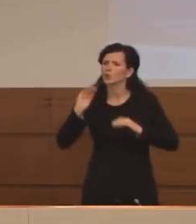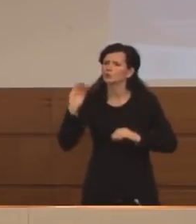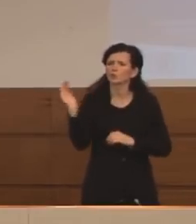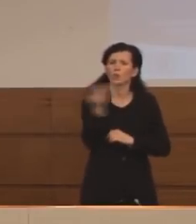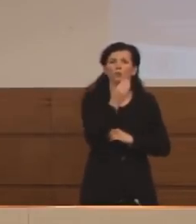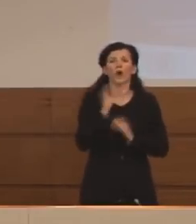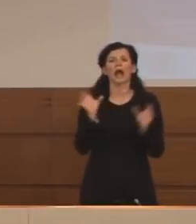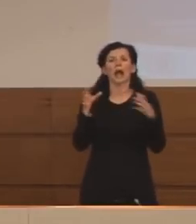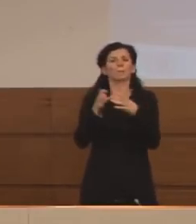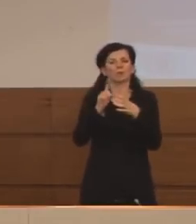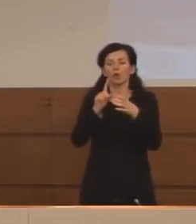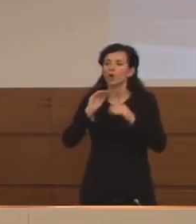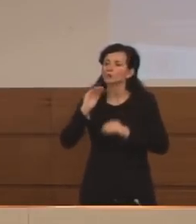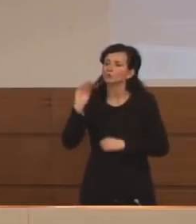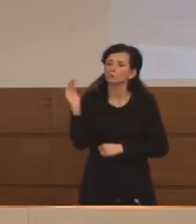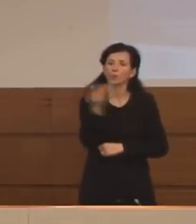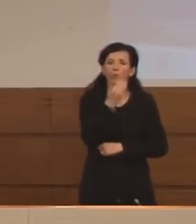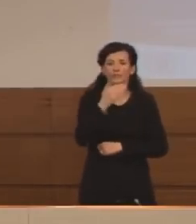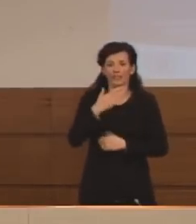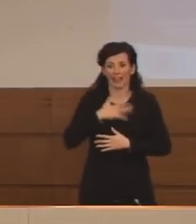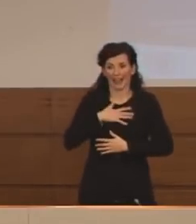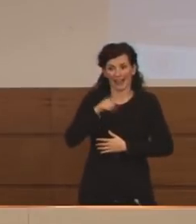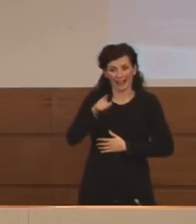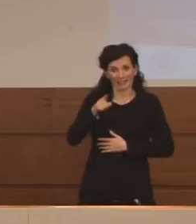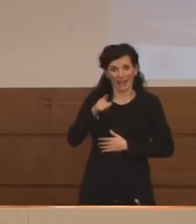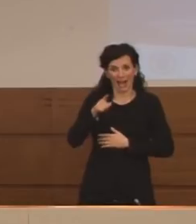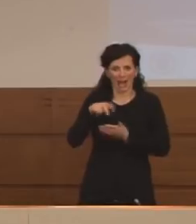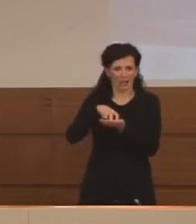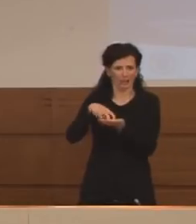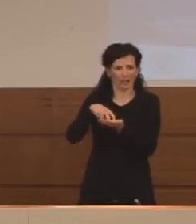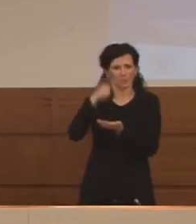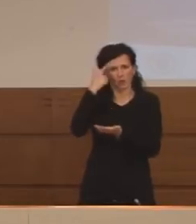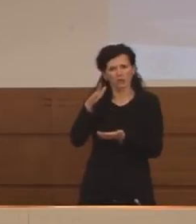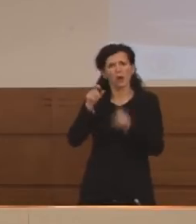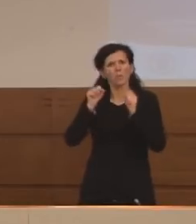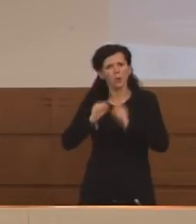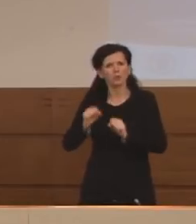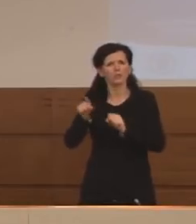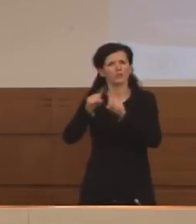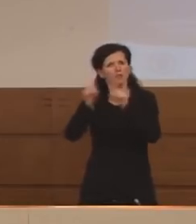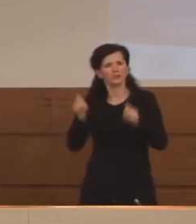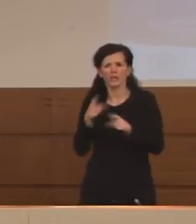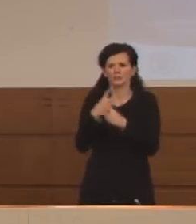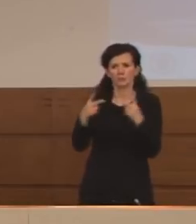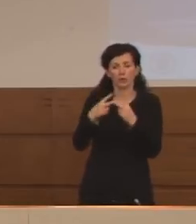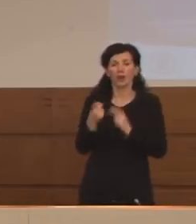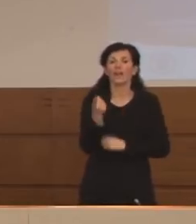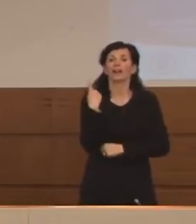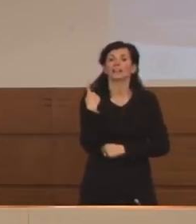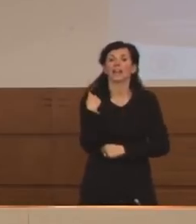i tamponi rispetto a questa fascia debole della popolazione. Ieri lo stesso MInistro Boccia nel pomeriggio ha dichiarato